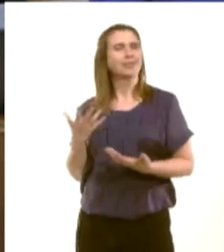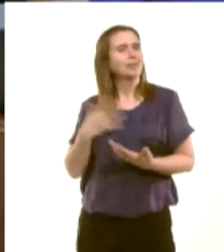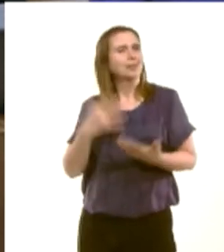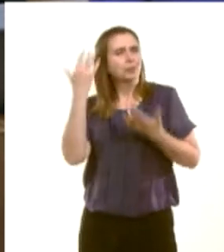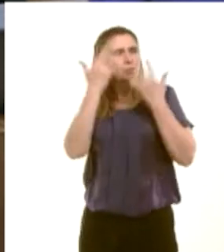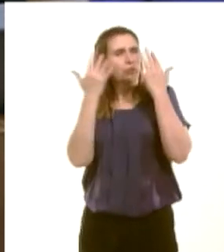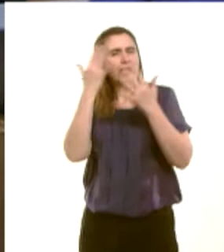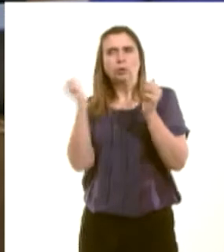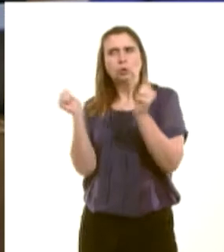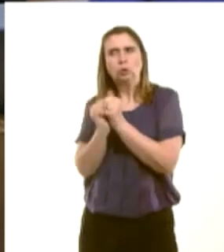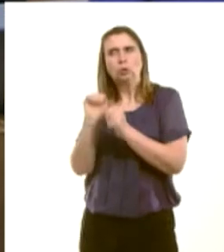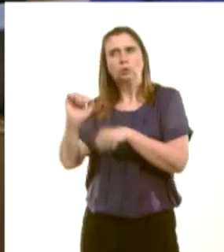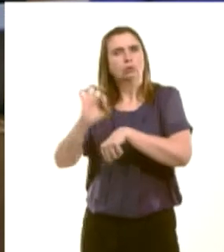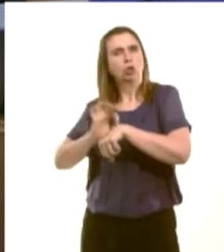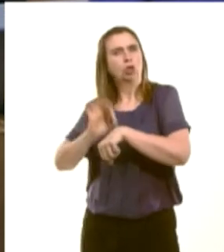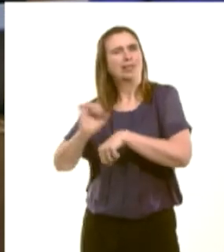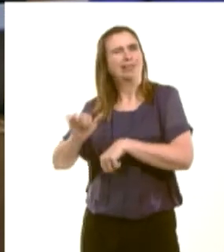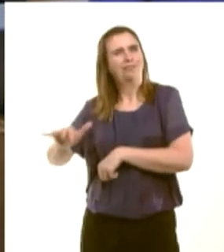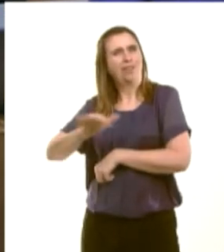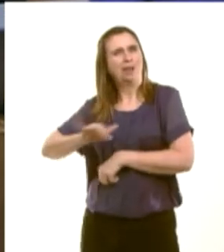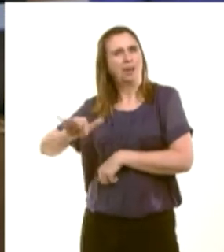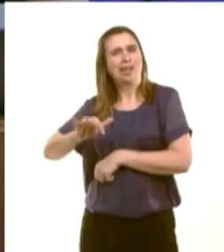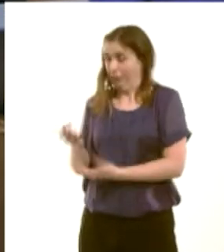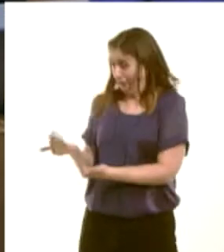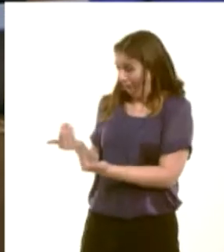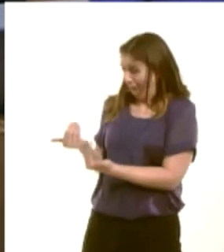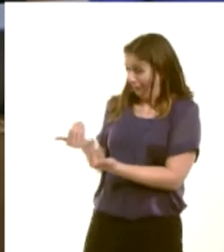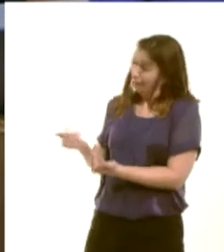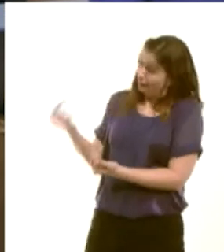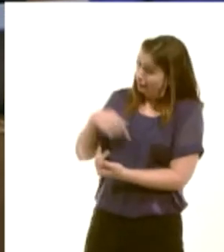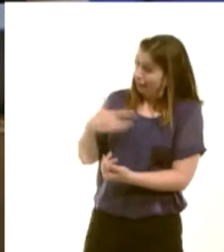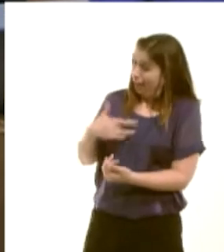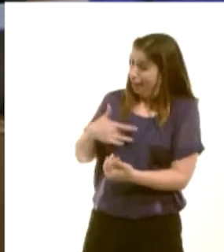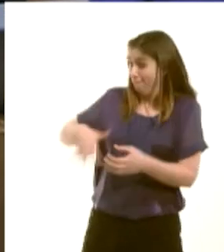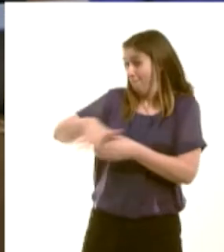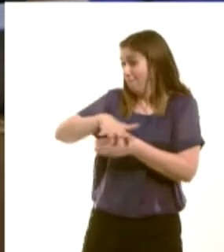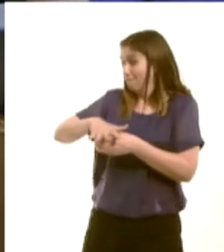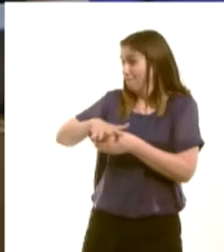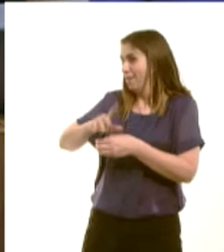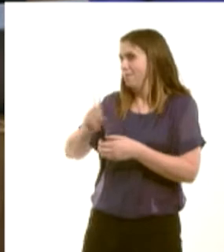inni ystyried beth sydd ar gael mewn ffordd holistig iír teulu yn gyfan gwbl er mwyn